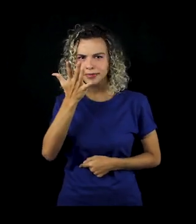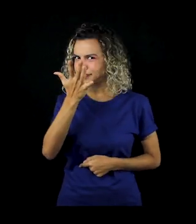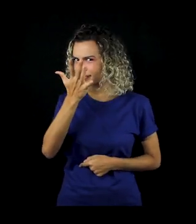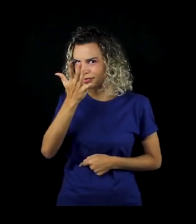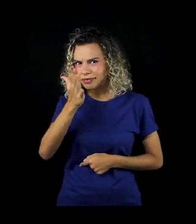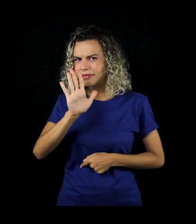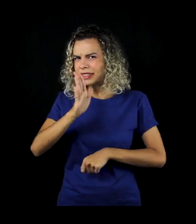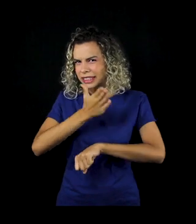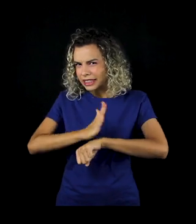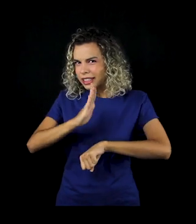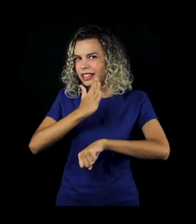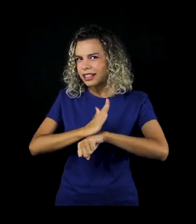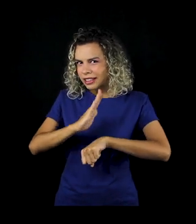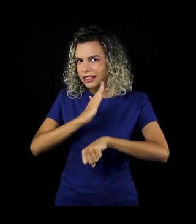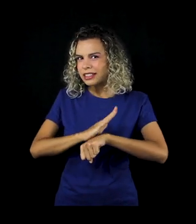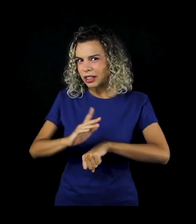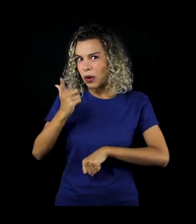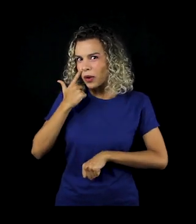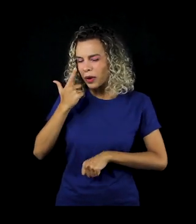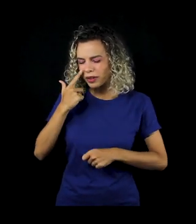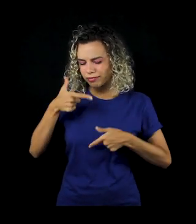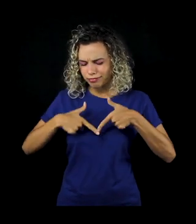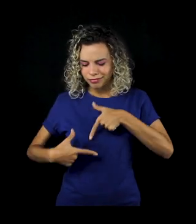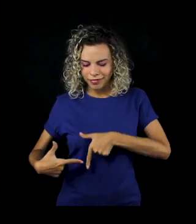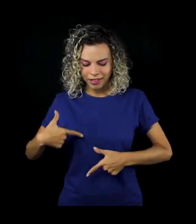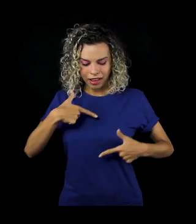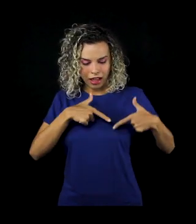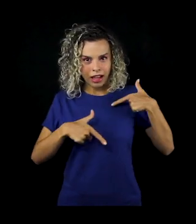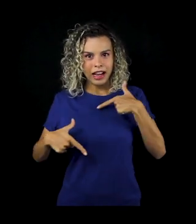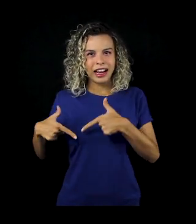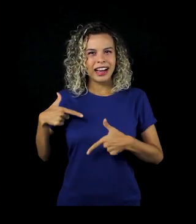Eu tive de treinar algumas vezes, mas garanto que é superdivertido.